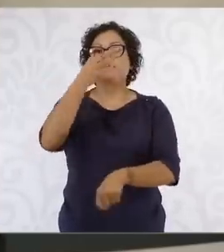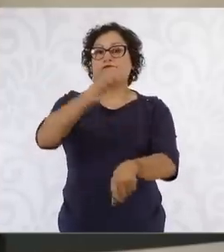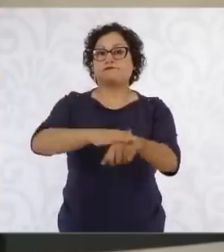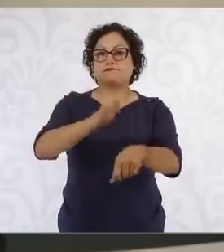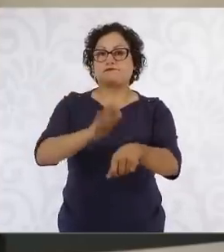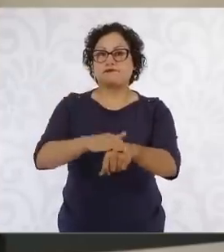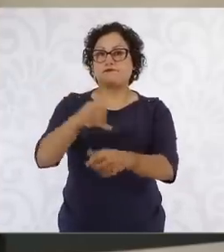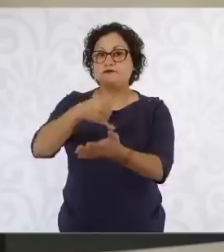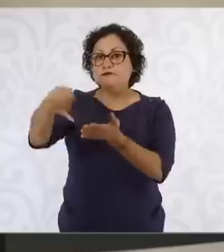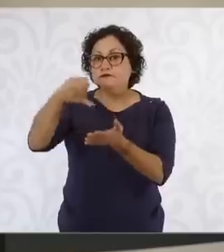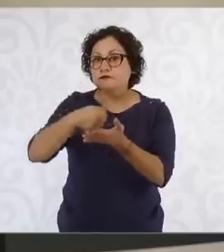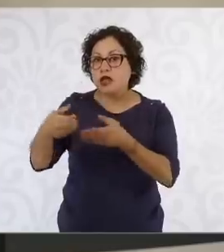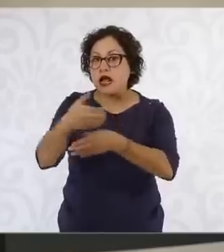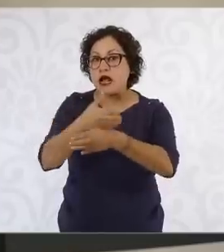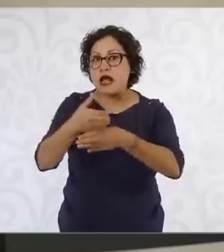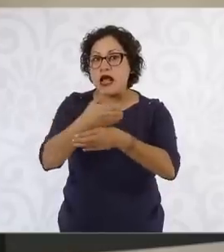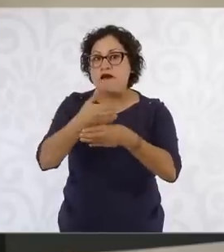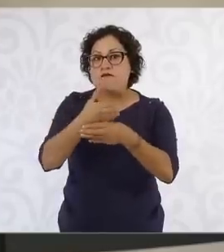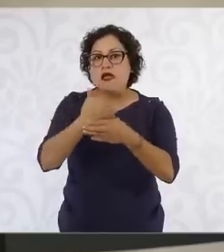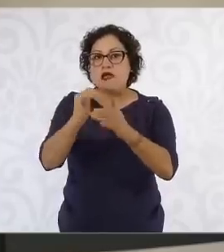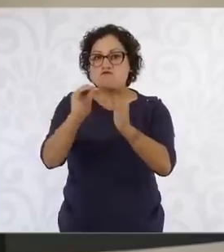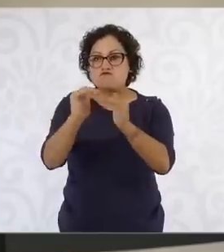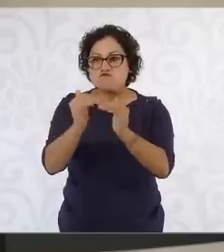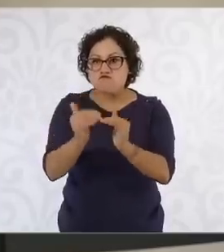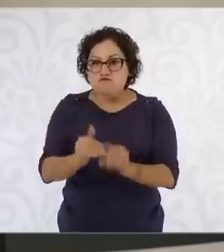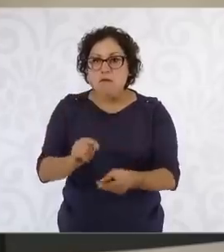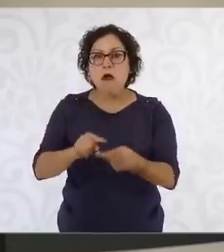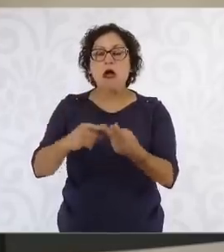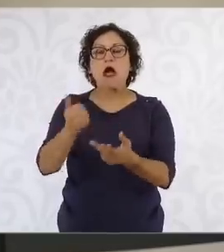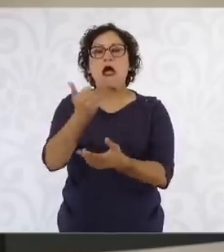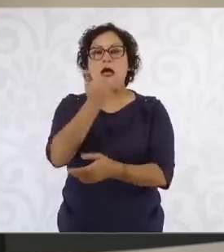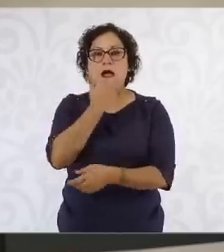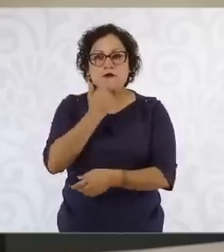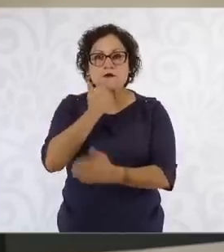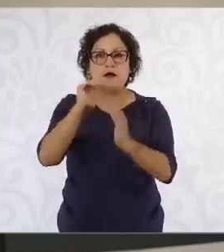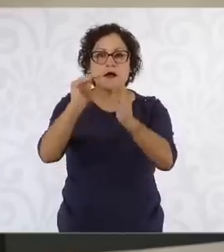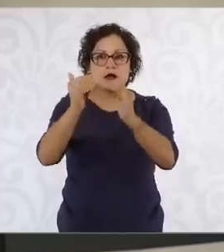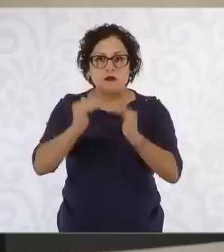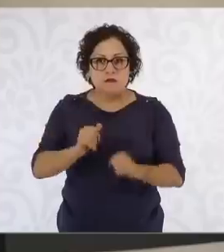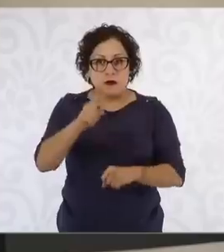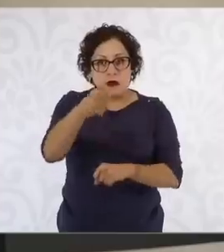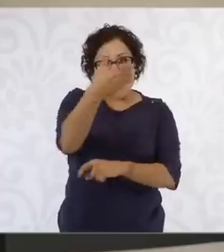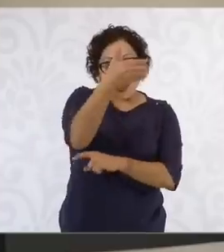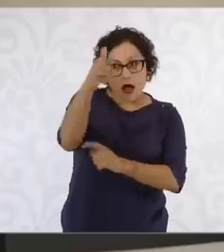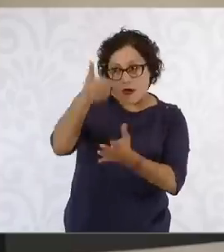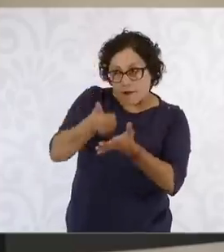en el azúcar habrá apoyo para los campesinos para los productores que ahora que va usted para allá